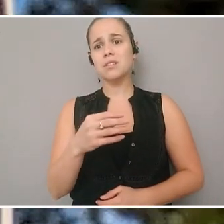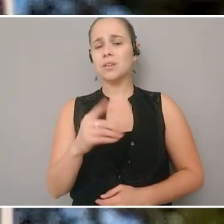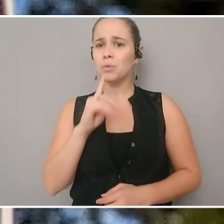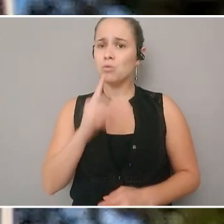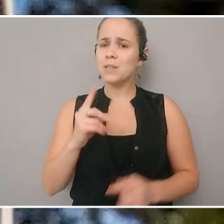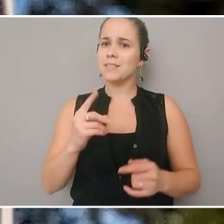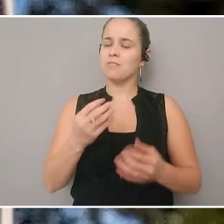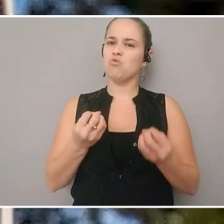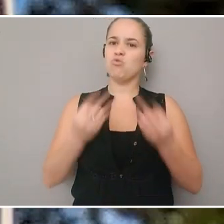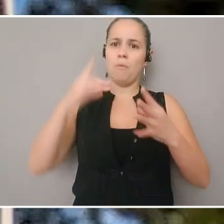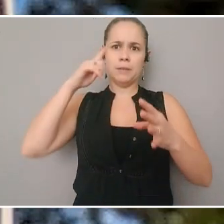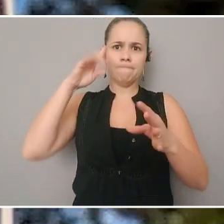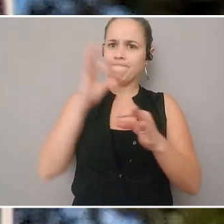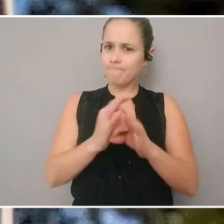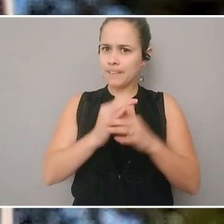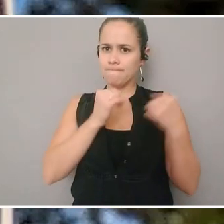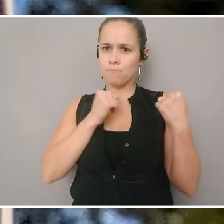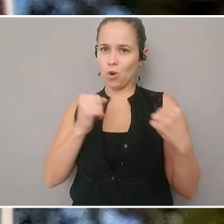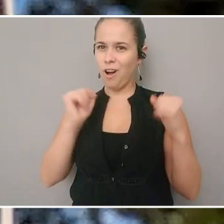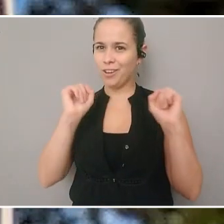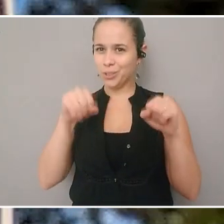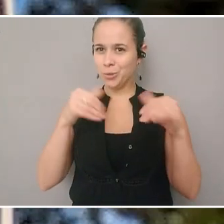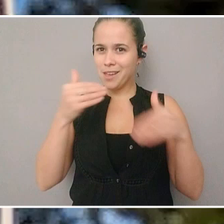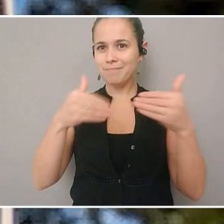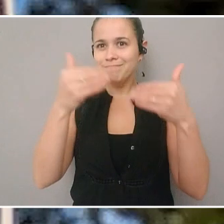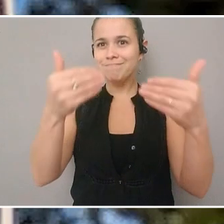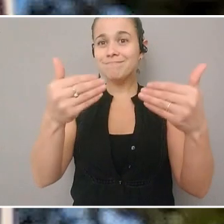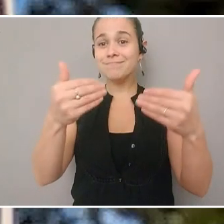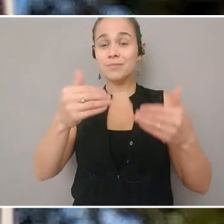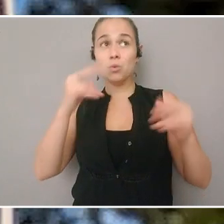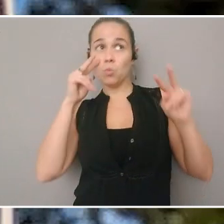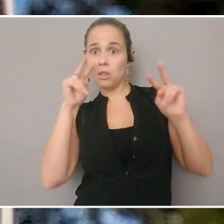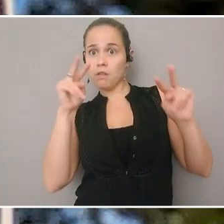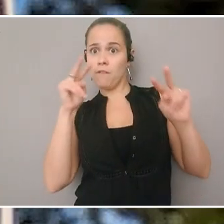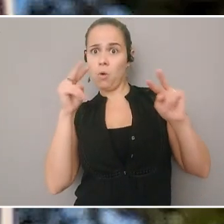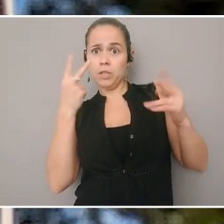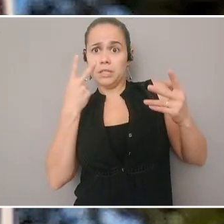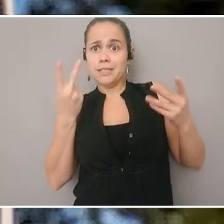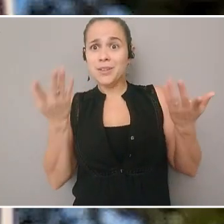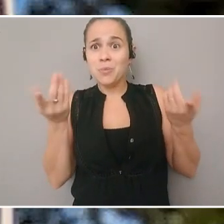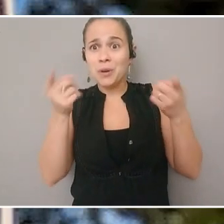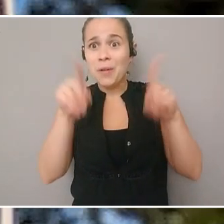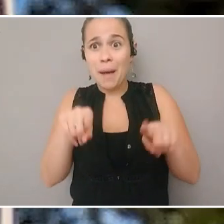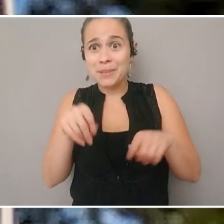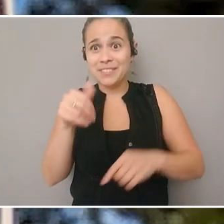fe en ustedes. Esperamos verlos